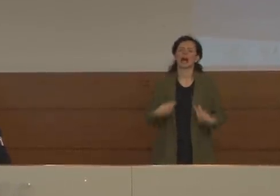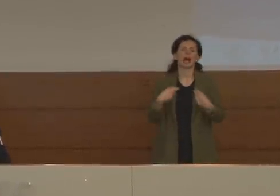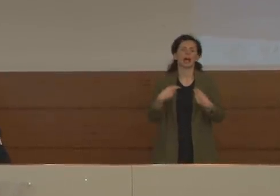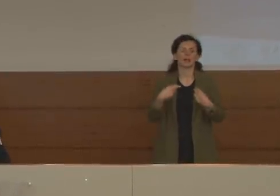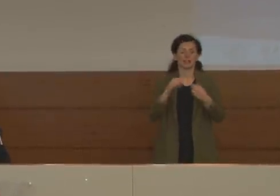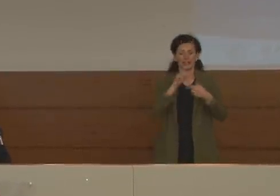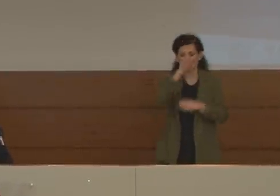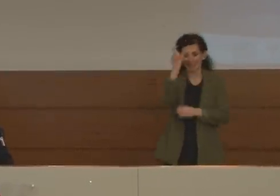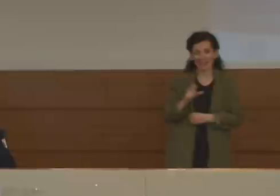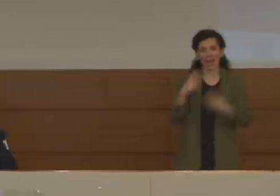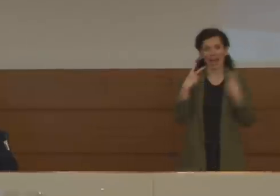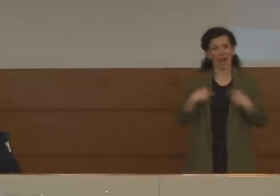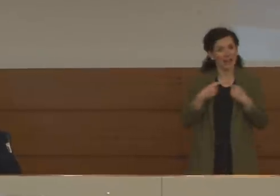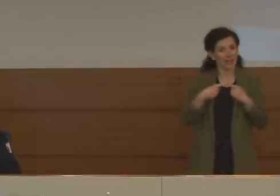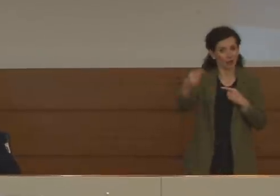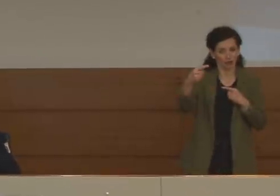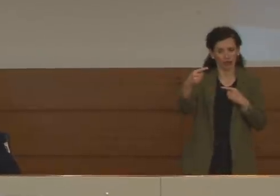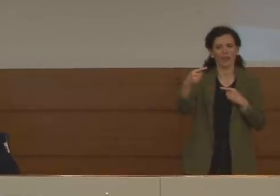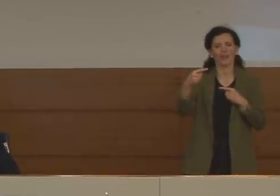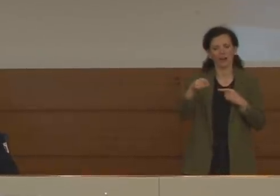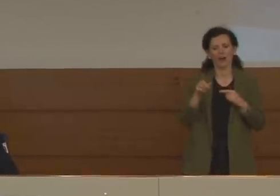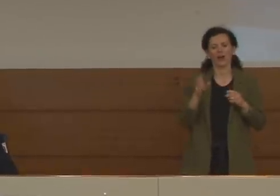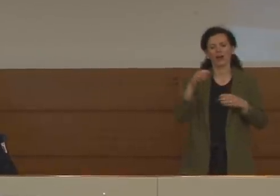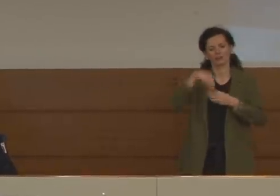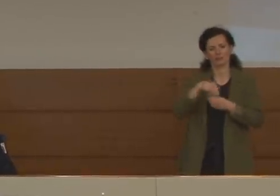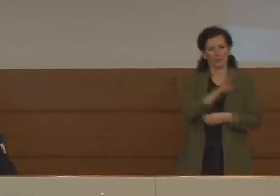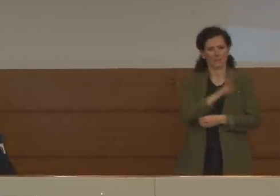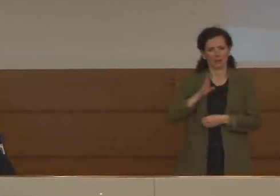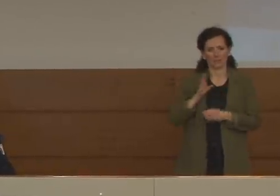ed è componente del Comitato Tecnico Scientifico, che oggi mi accompagna nel